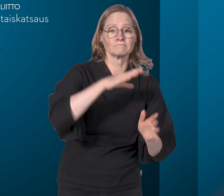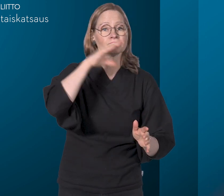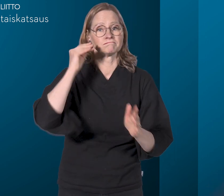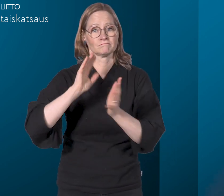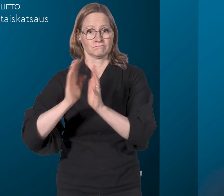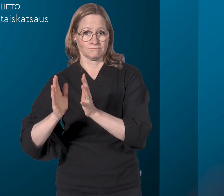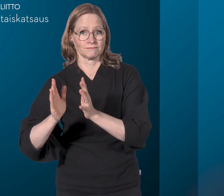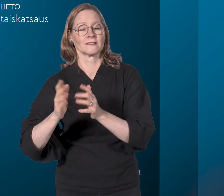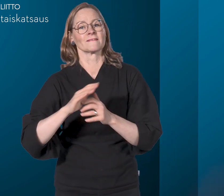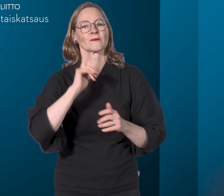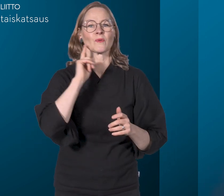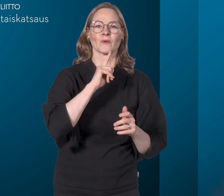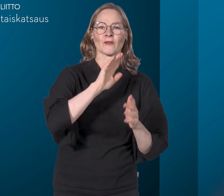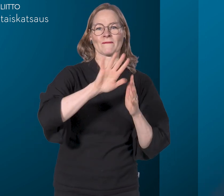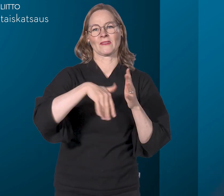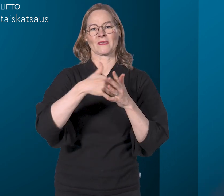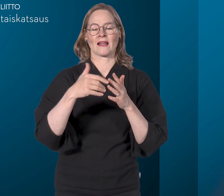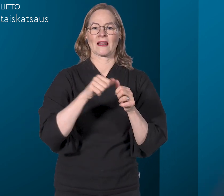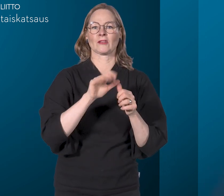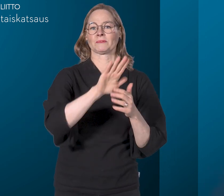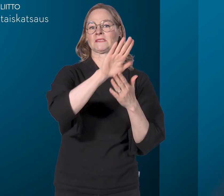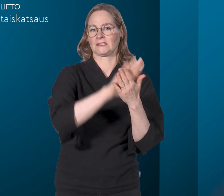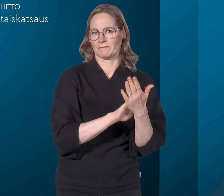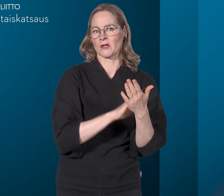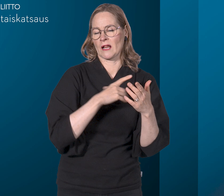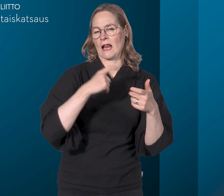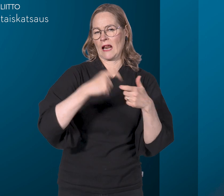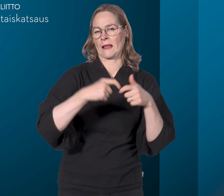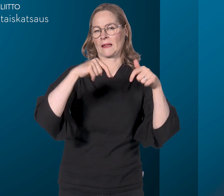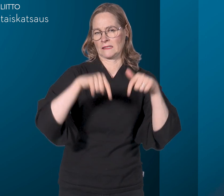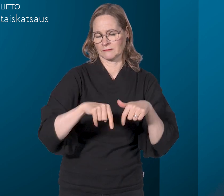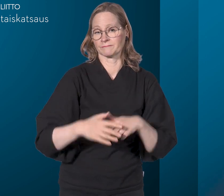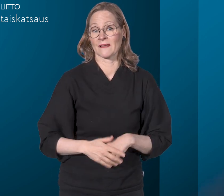ja suomenruotsalaisella viittomakielellä Kuurojen Liiton verkkosivuilla - oheisen linkin kautta.